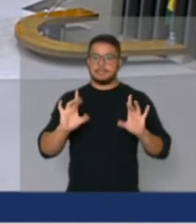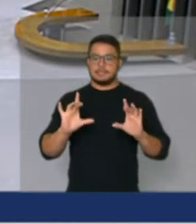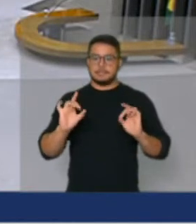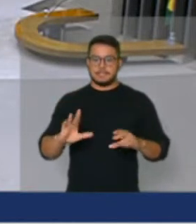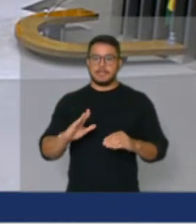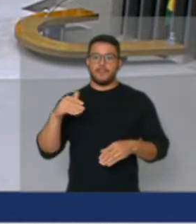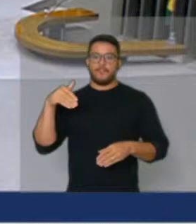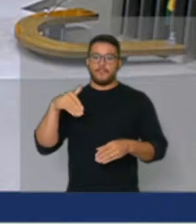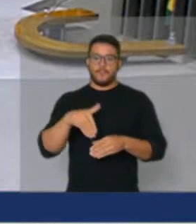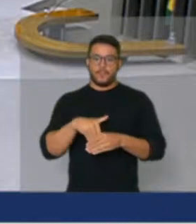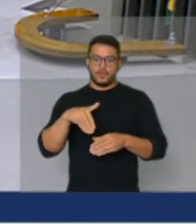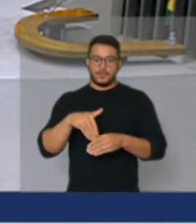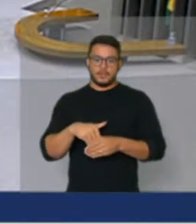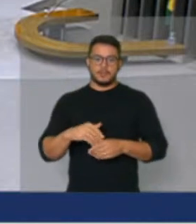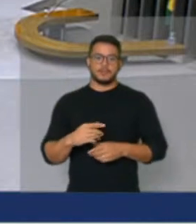VOTANDO... MAIS 1% DO FPM. A OPOSIÇÃO, NOSSA BANCADA E